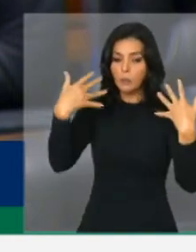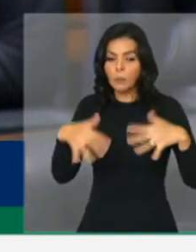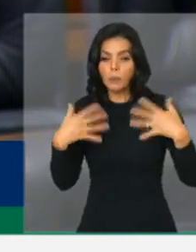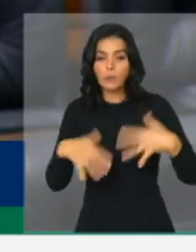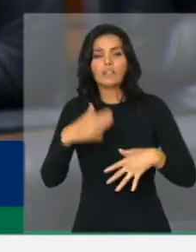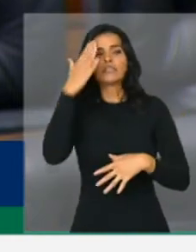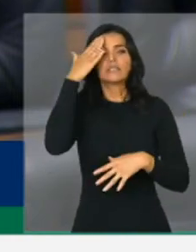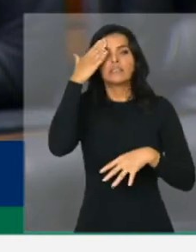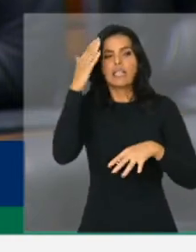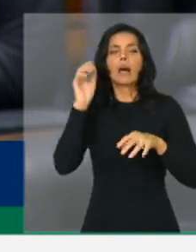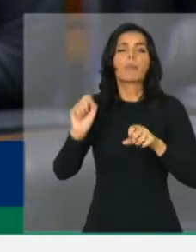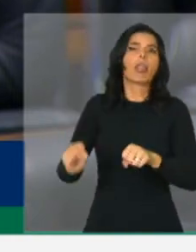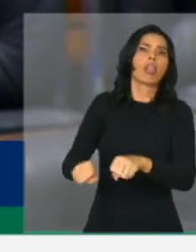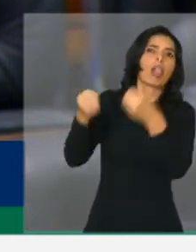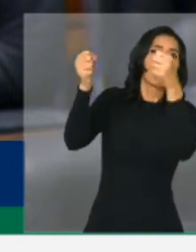E DO TEXTO INICIAL QUE VOTARÍAMOS AQUI ELE É